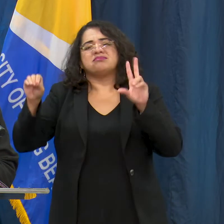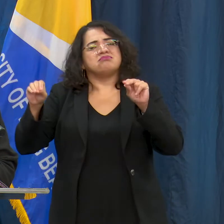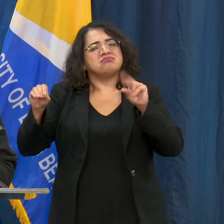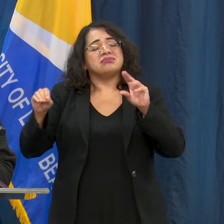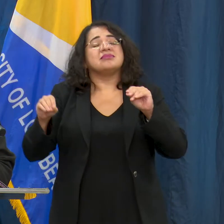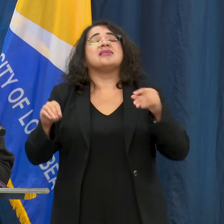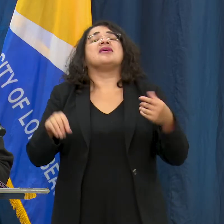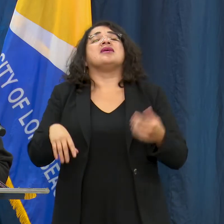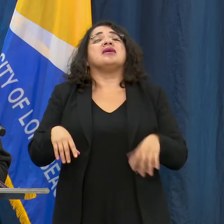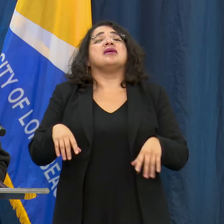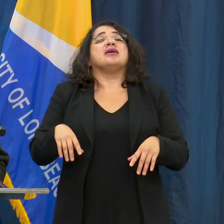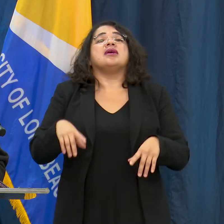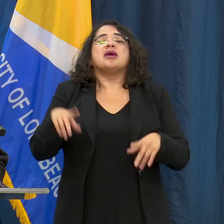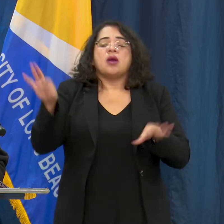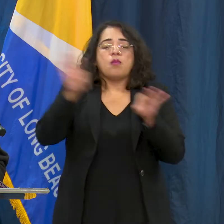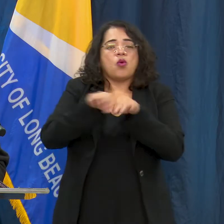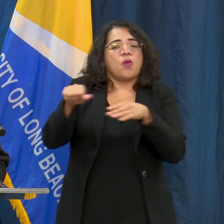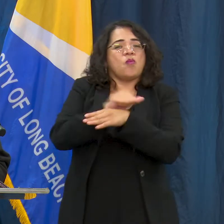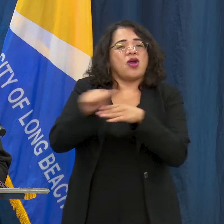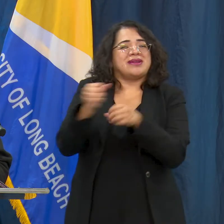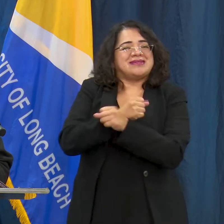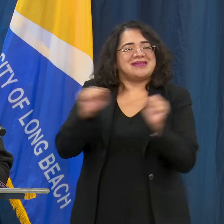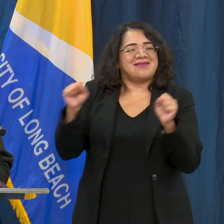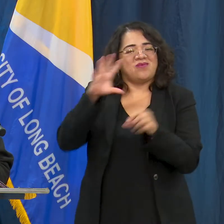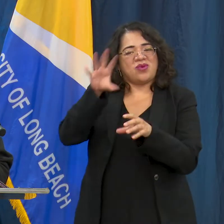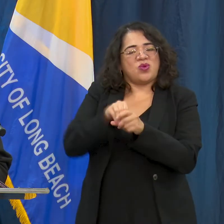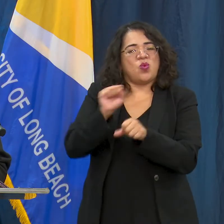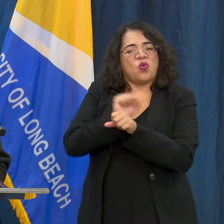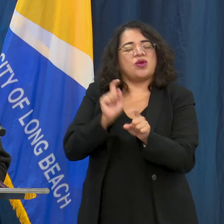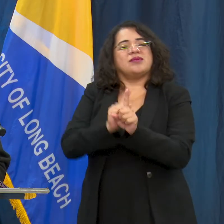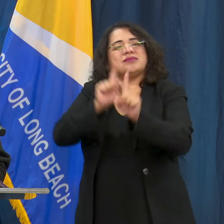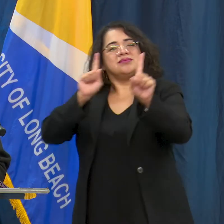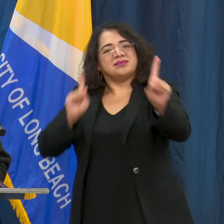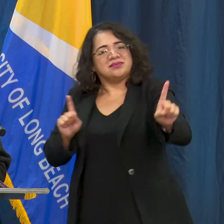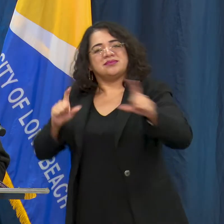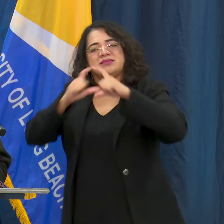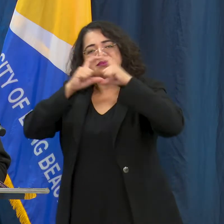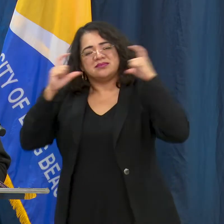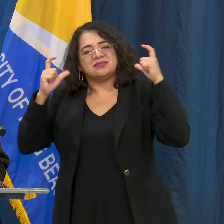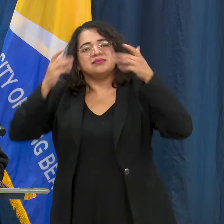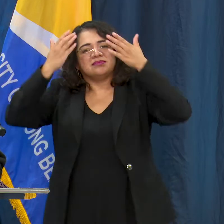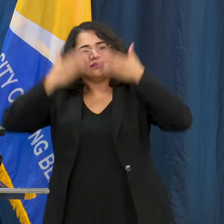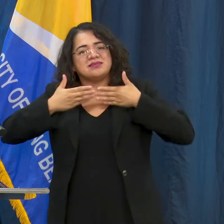negativo a un dia no significa que no hay estado exploit expressed oh okay no